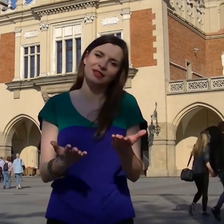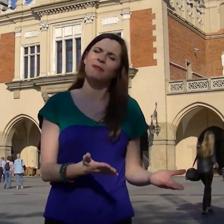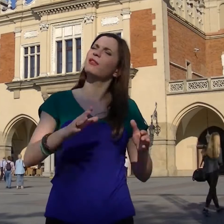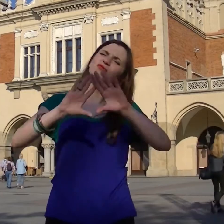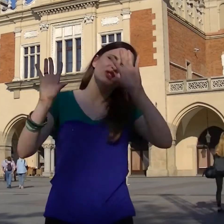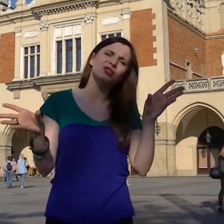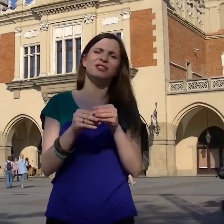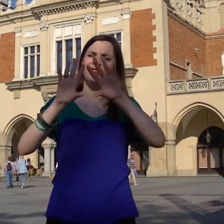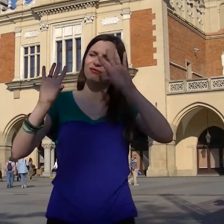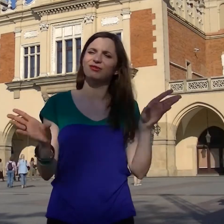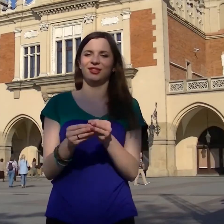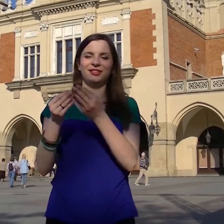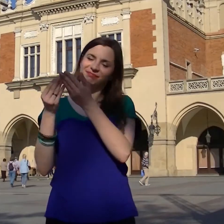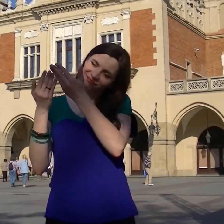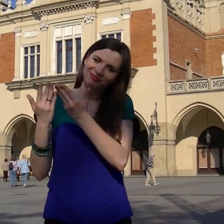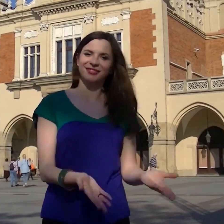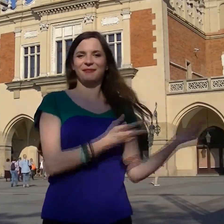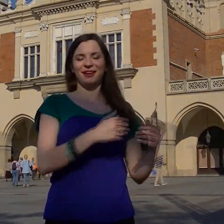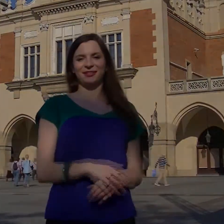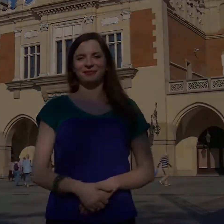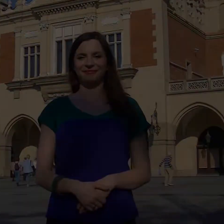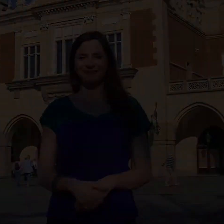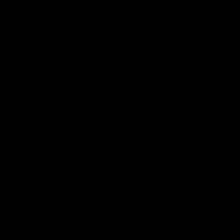Serdecznie zapraszamy wszystkich osób! :-)